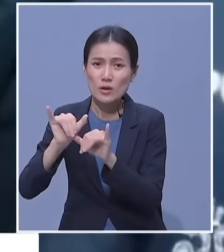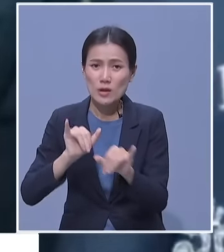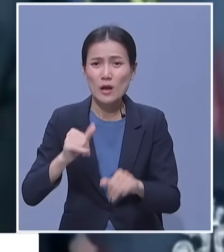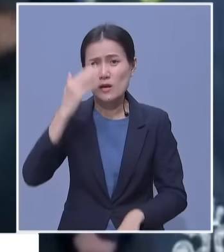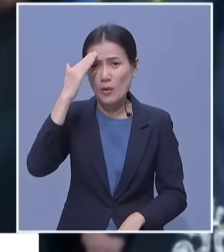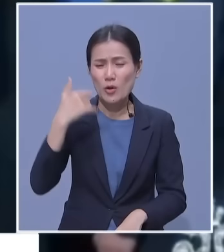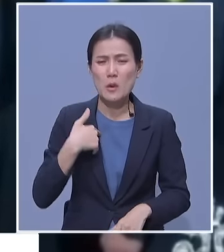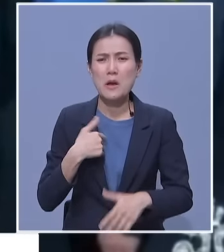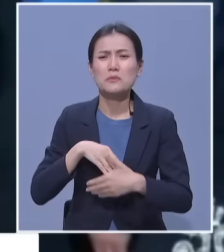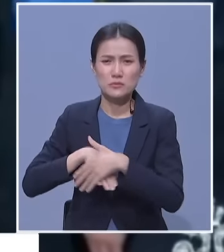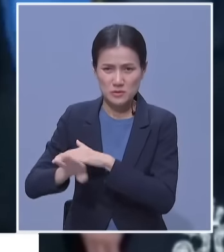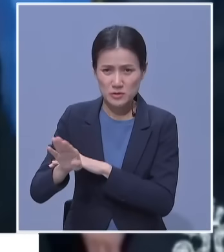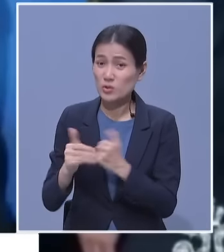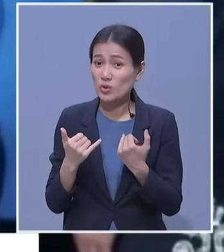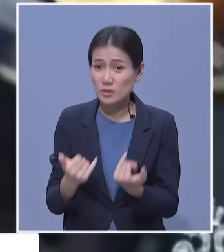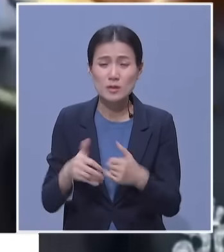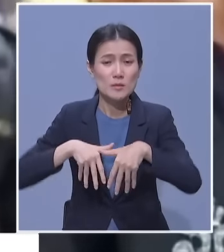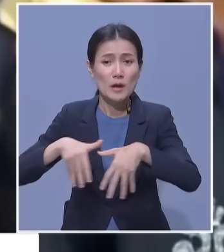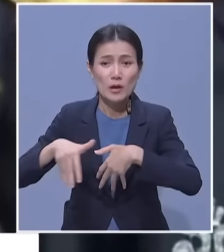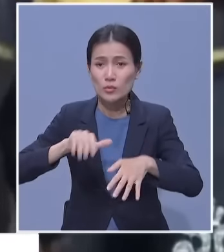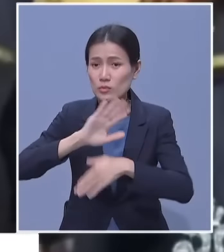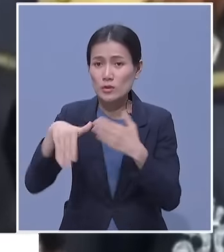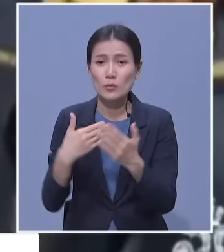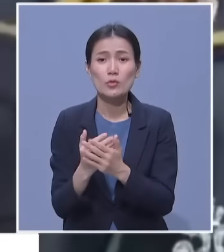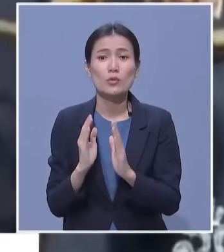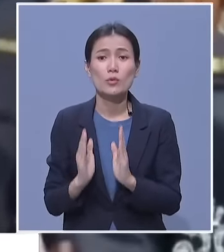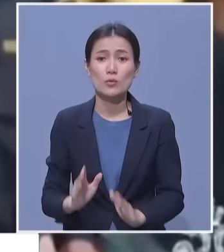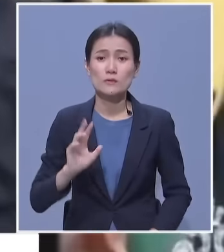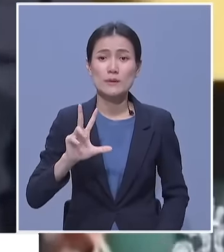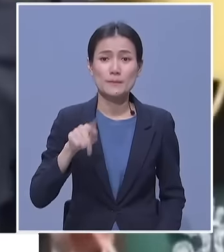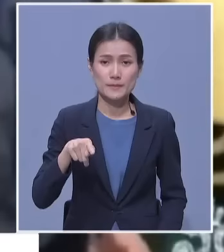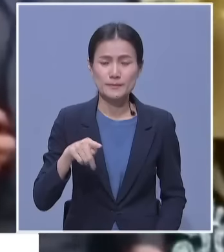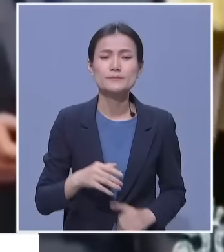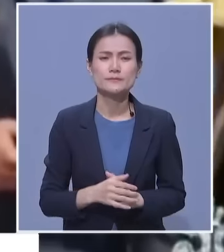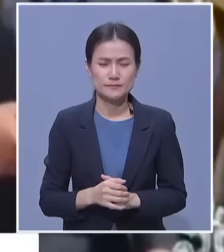ซึ่งขณะนี้พบว่ามีจำนวนอยู่ที่ประมาณ 3,000 คนโดยการประกาศสถานการณ์ฉุกเฉิน